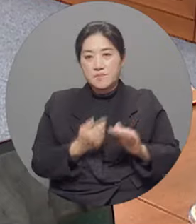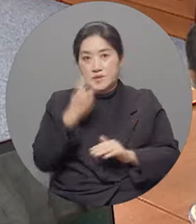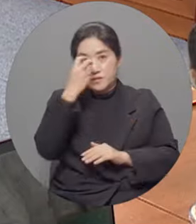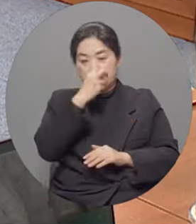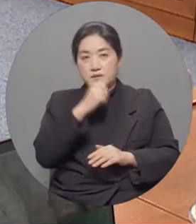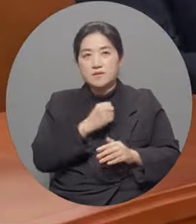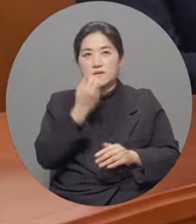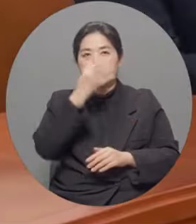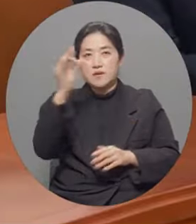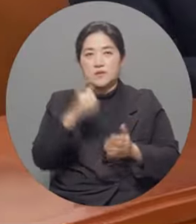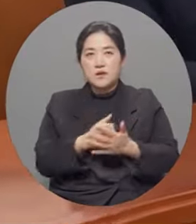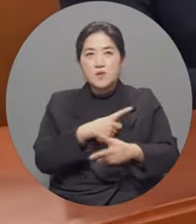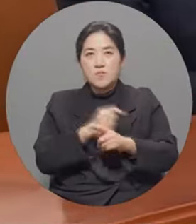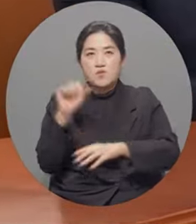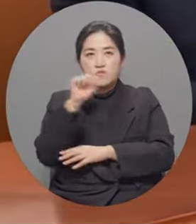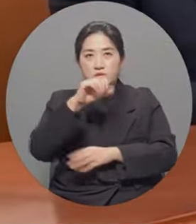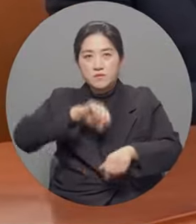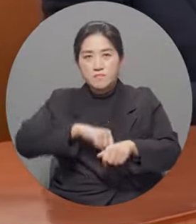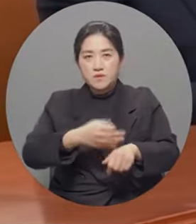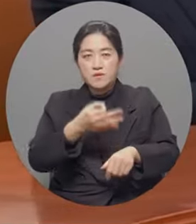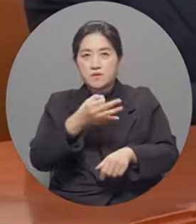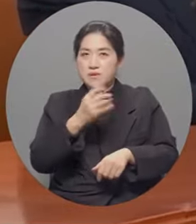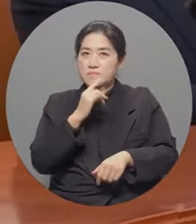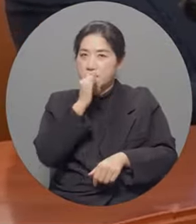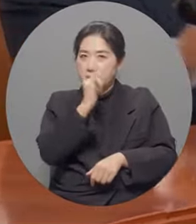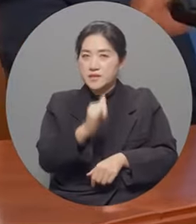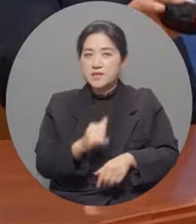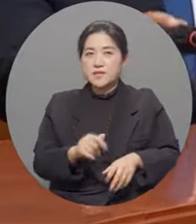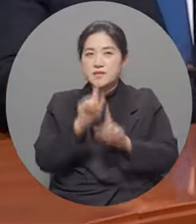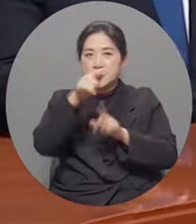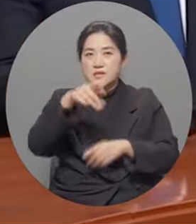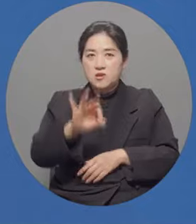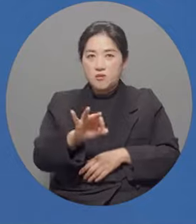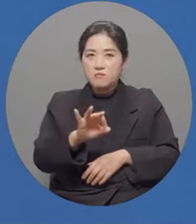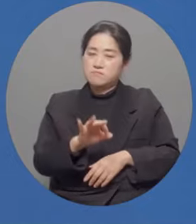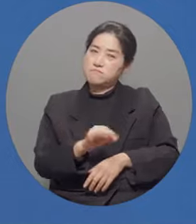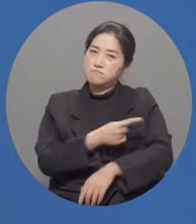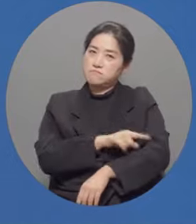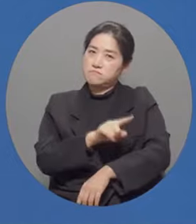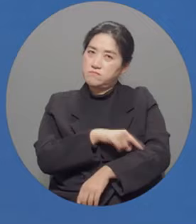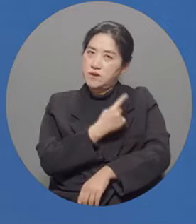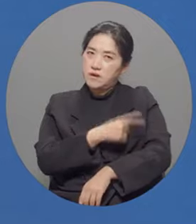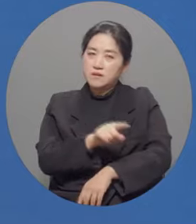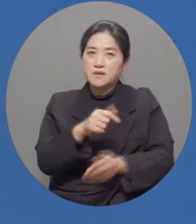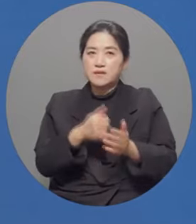보복 운전 혐의로 벌금형을 선고받아 부적격 판정을 받았던 이경 전 부대변인도